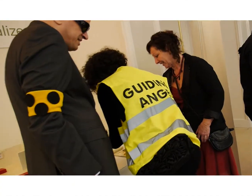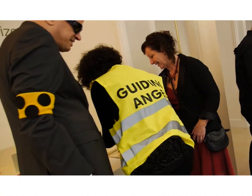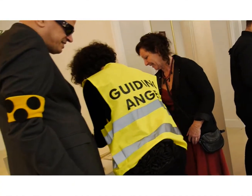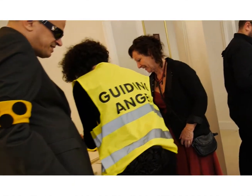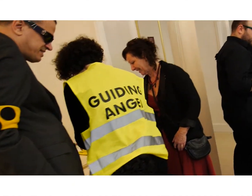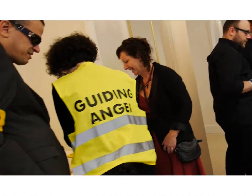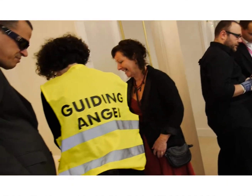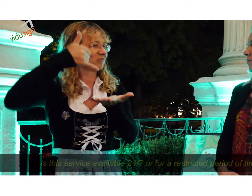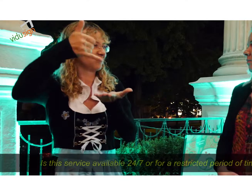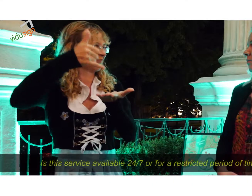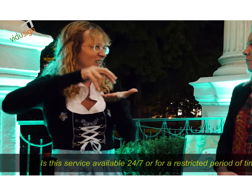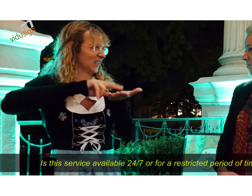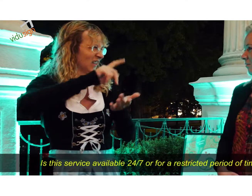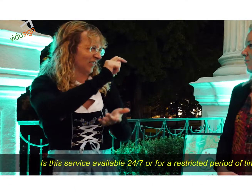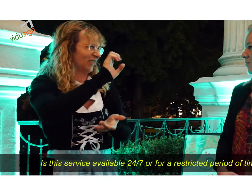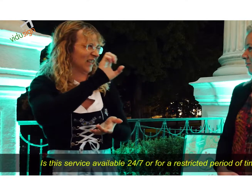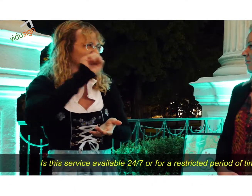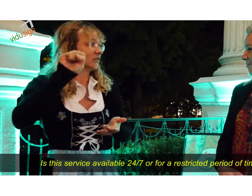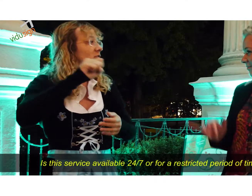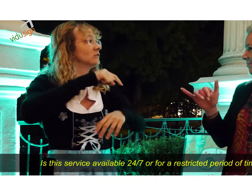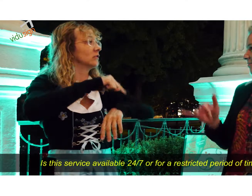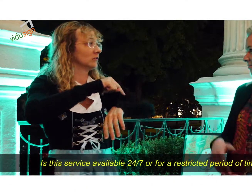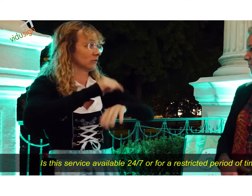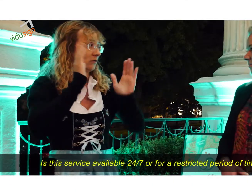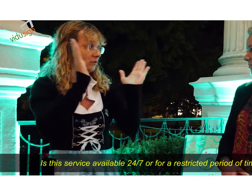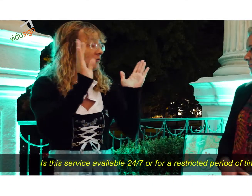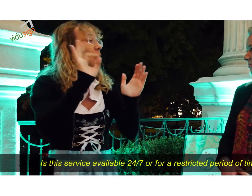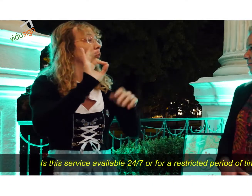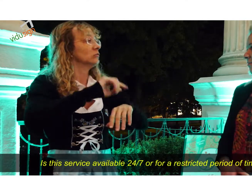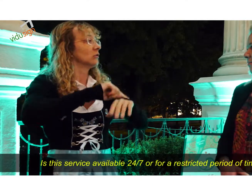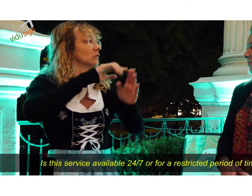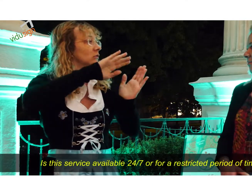No et sento!